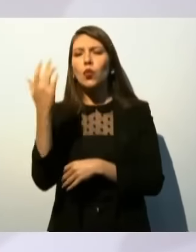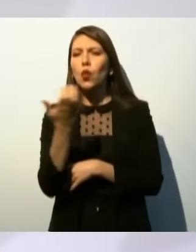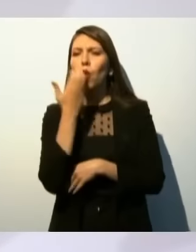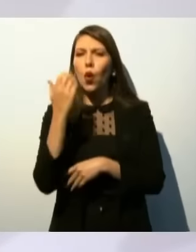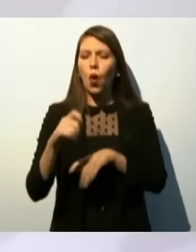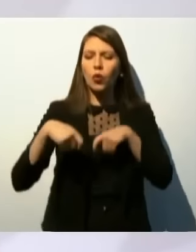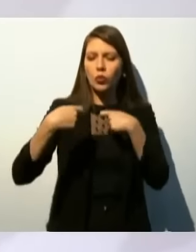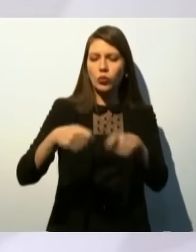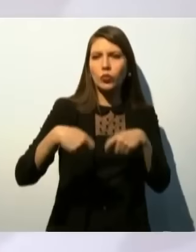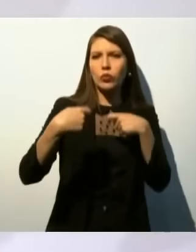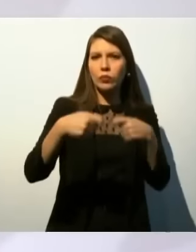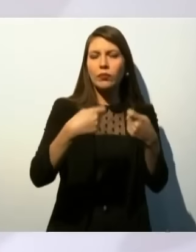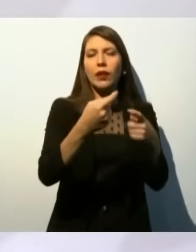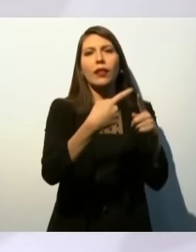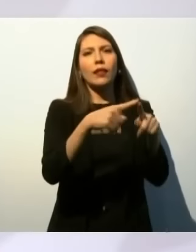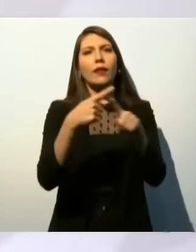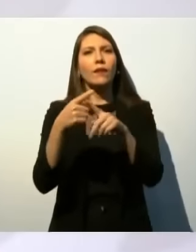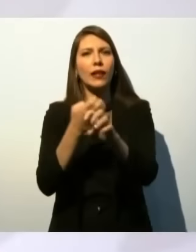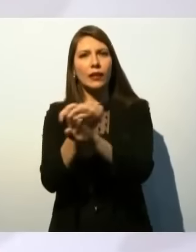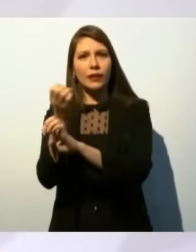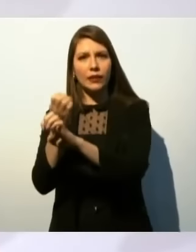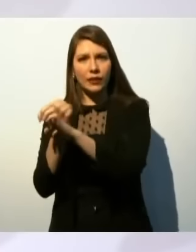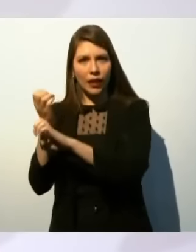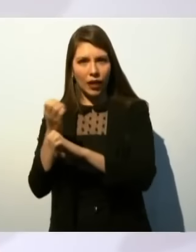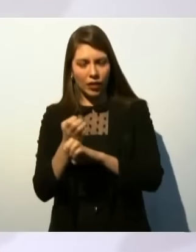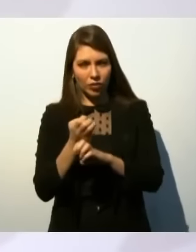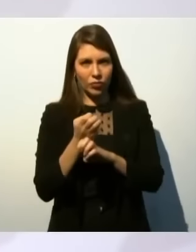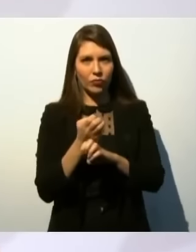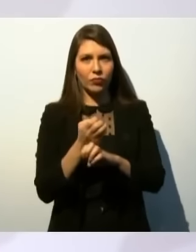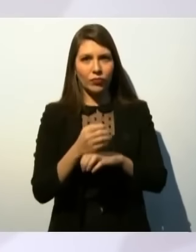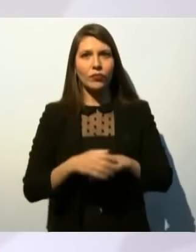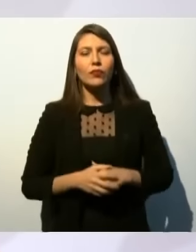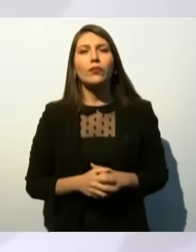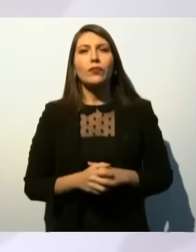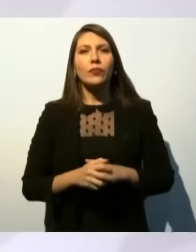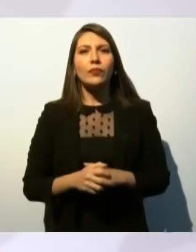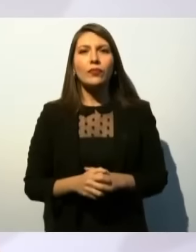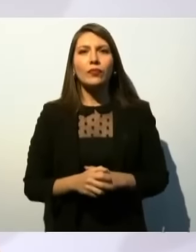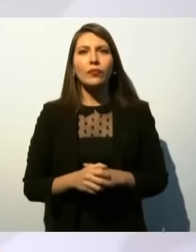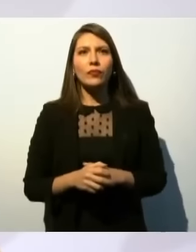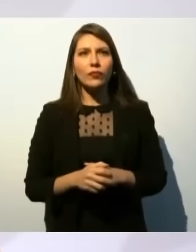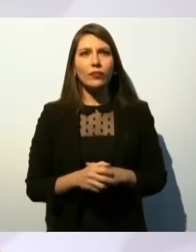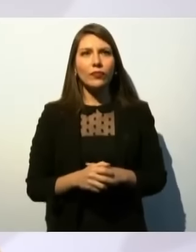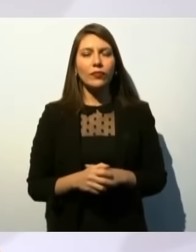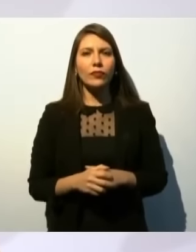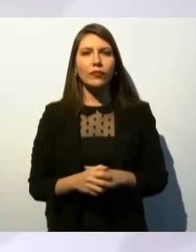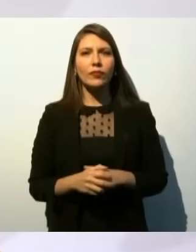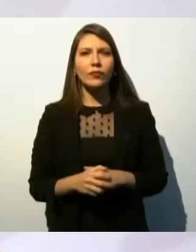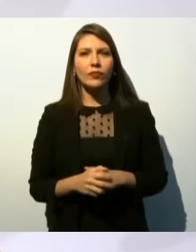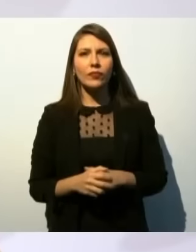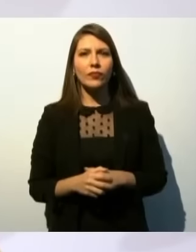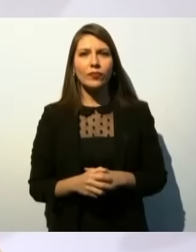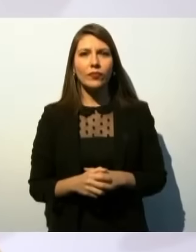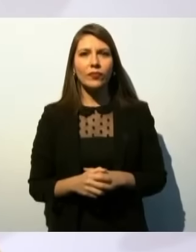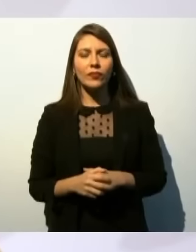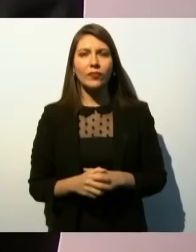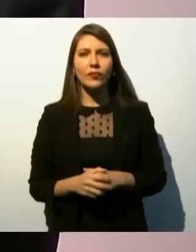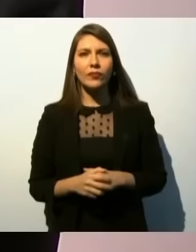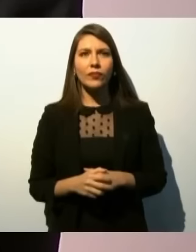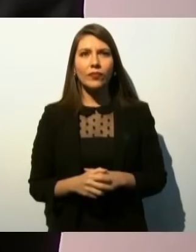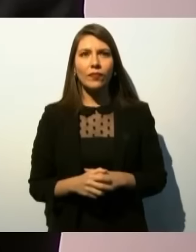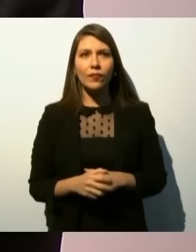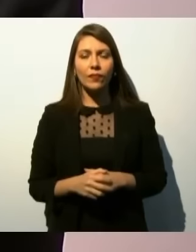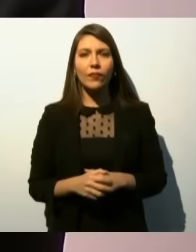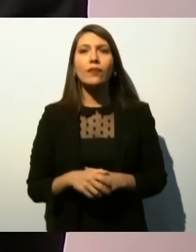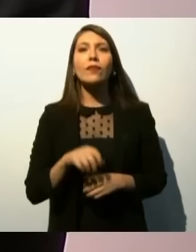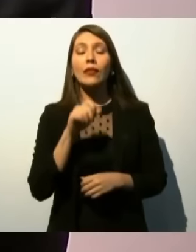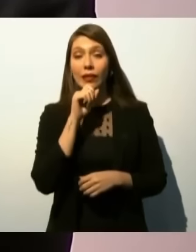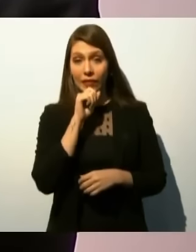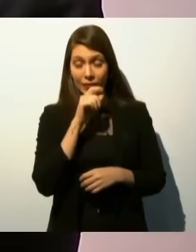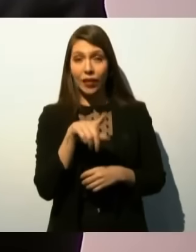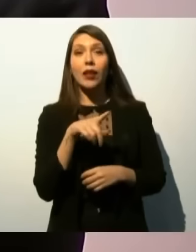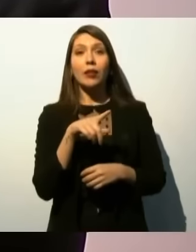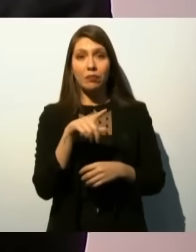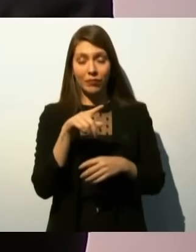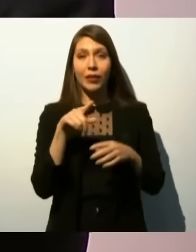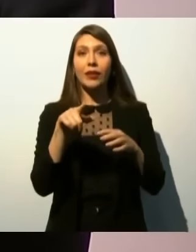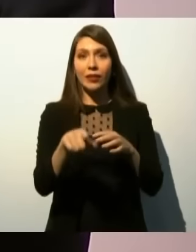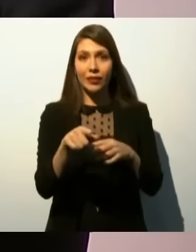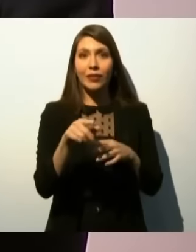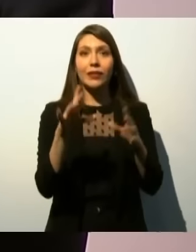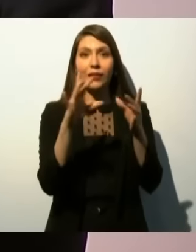país y otro dato que lo hace Igualmente histórico es por la